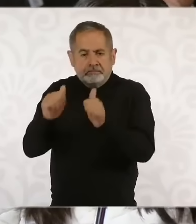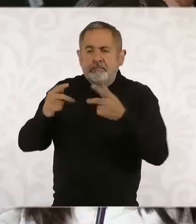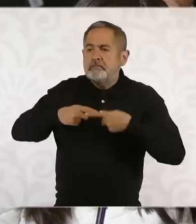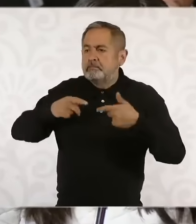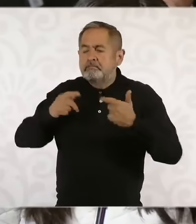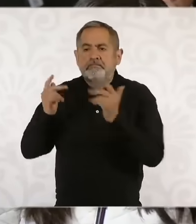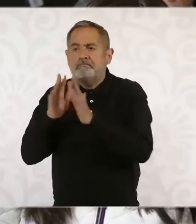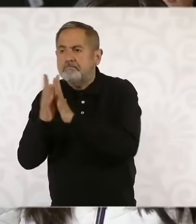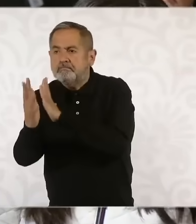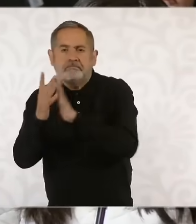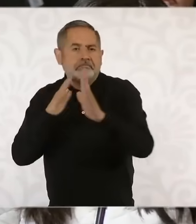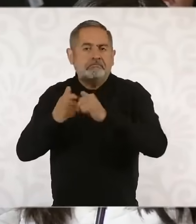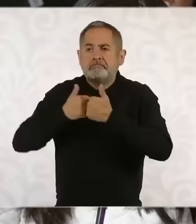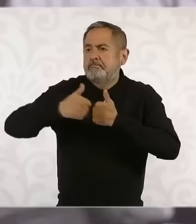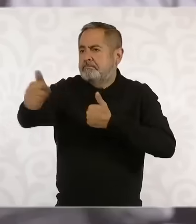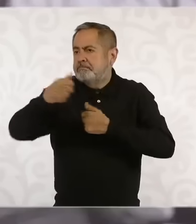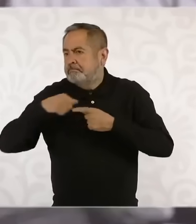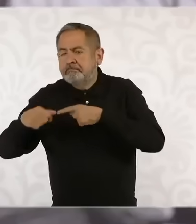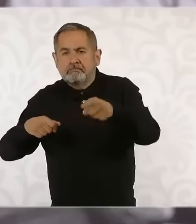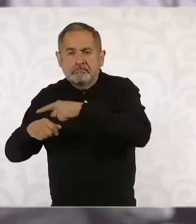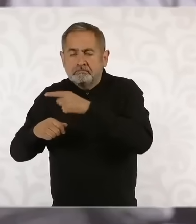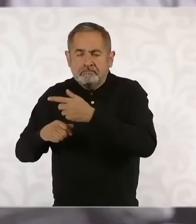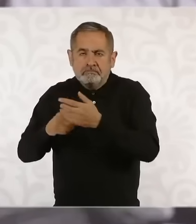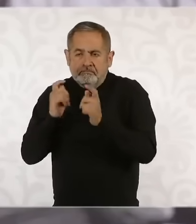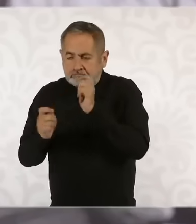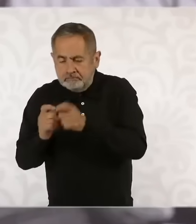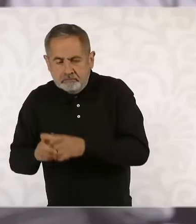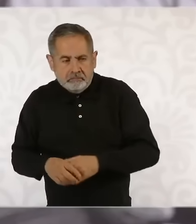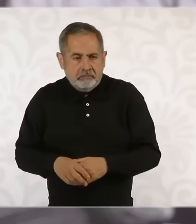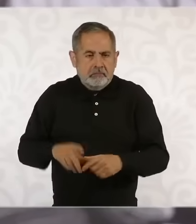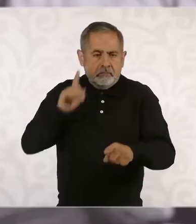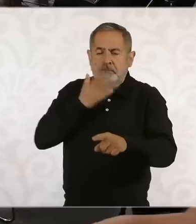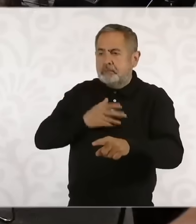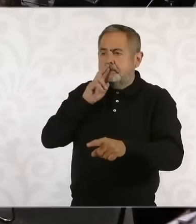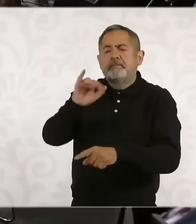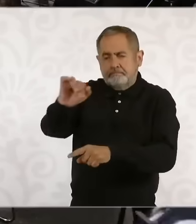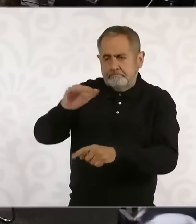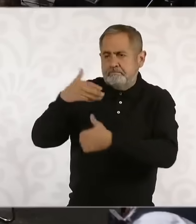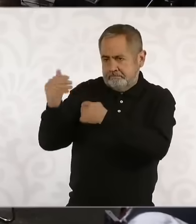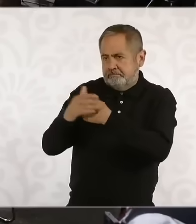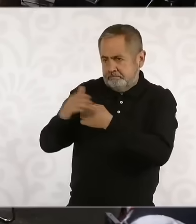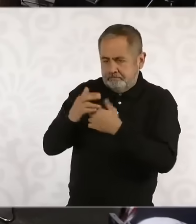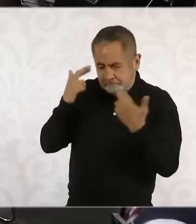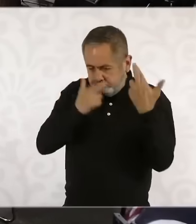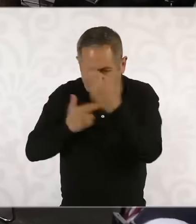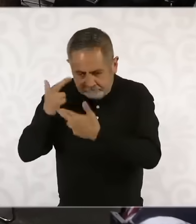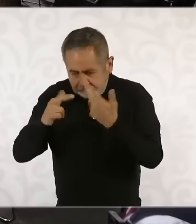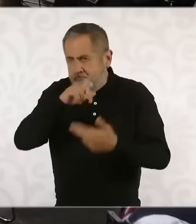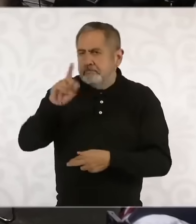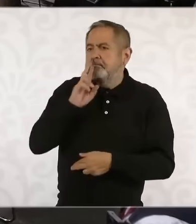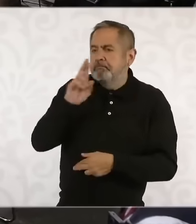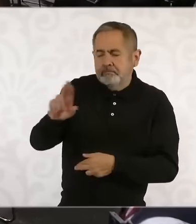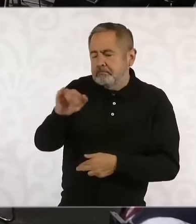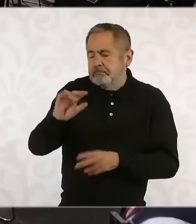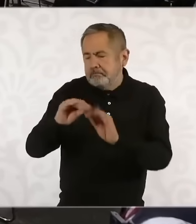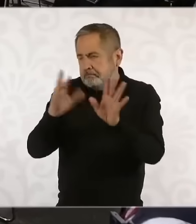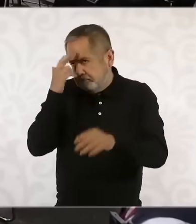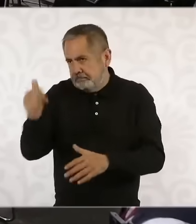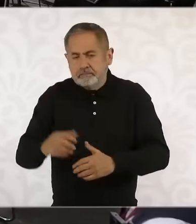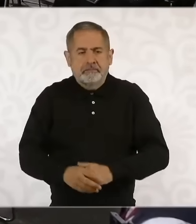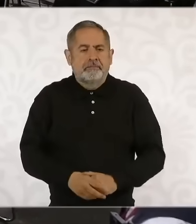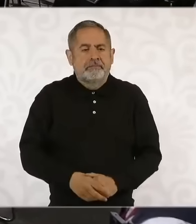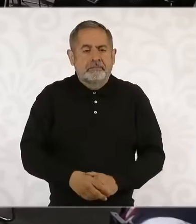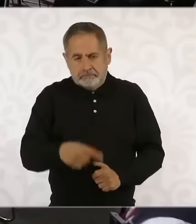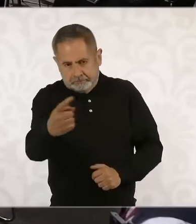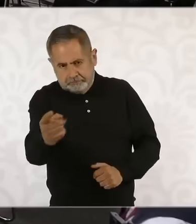vayan a moverse en estos lugares. Lo revisamos con mucho gusto. Sí, lo revisamos. Adelante.